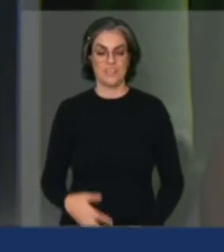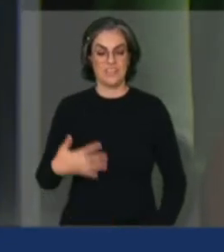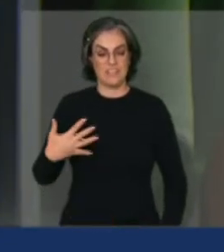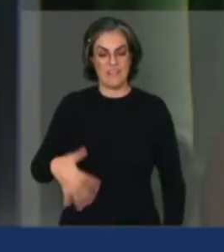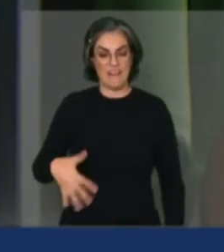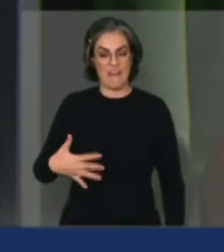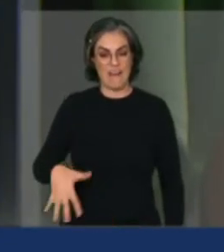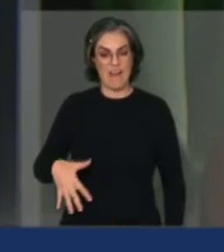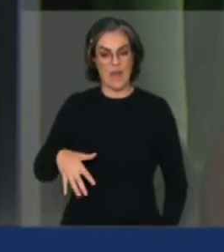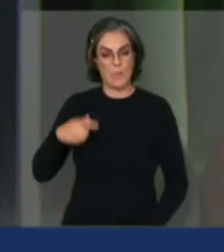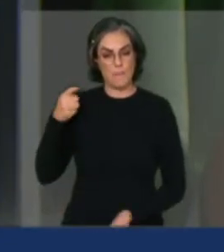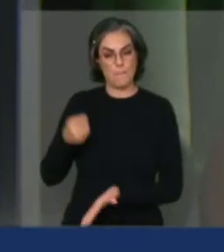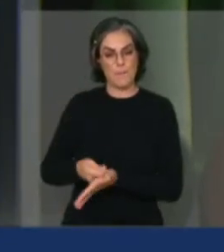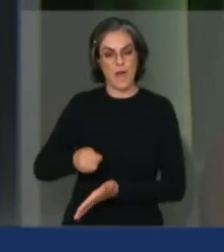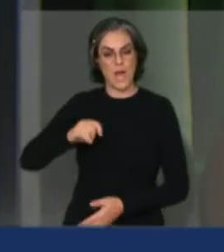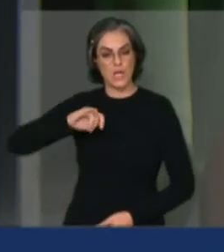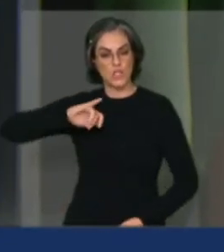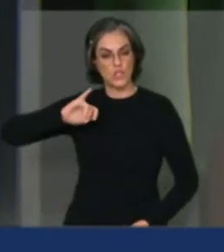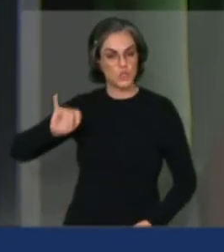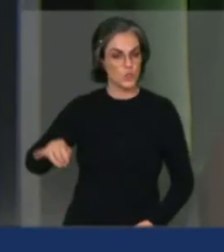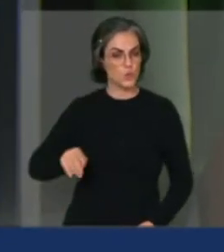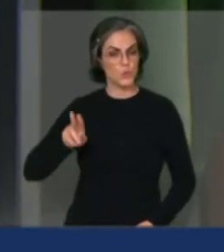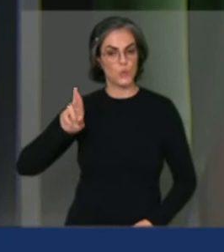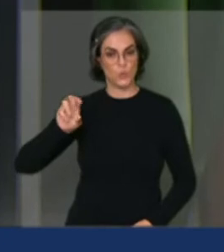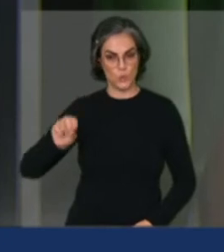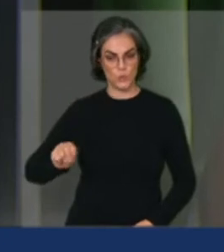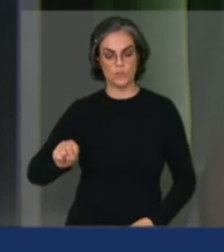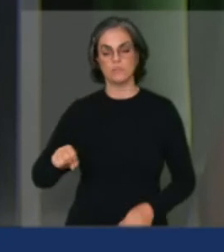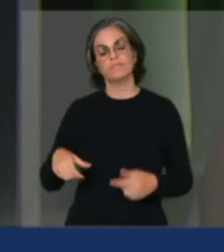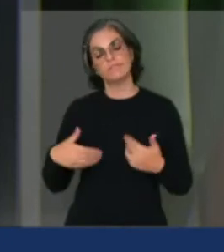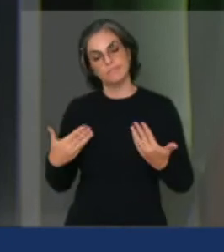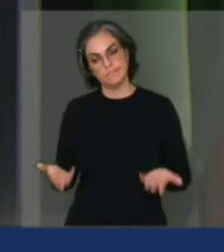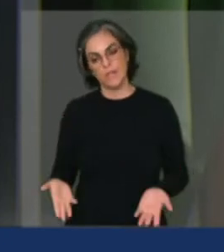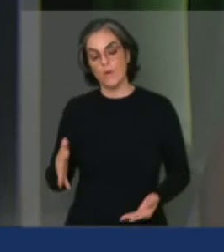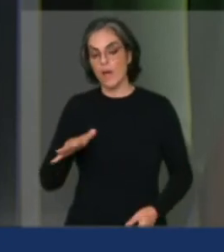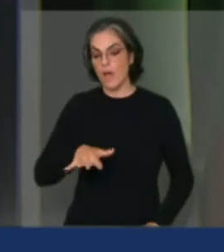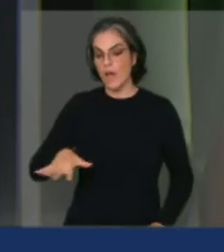MUITO ALTO, E NÓS PRECISAMOS OLHAR PARA ESTE SETOR, COM A RIQUEZA O QUE BRASIL TEM. O